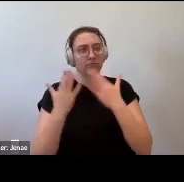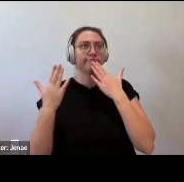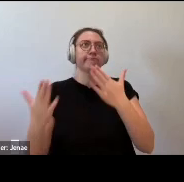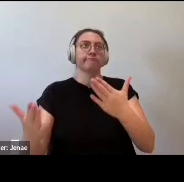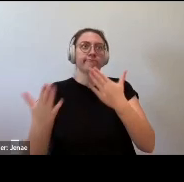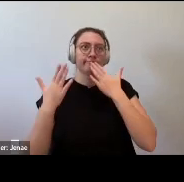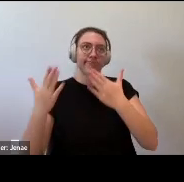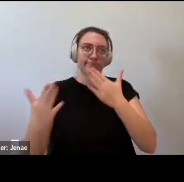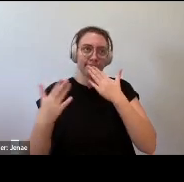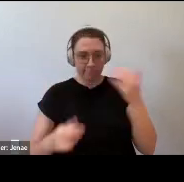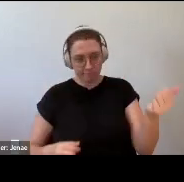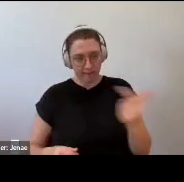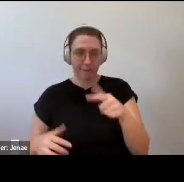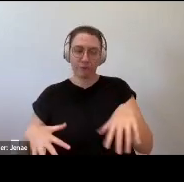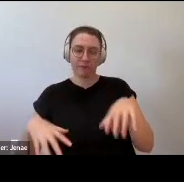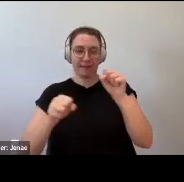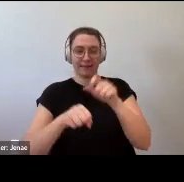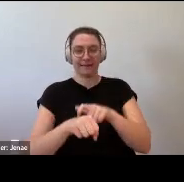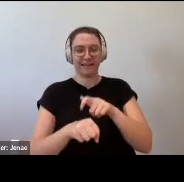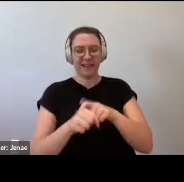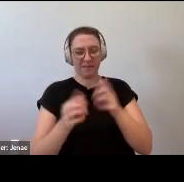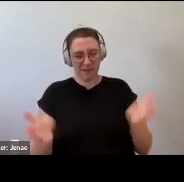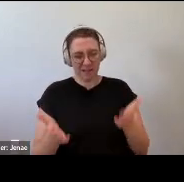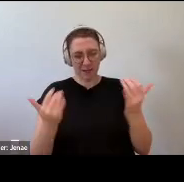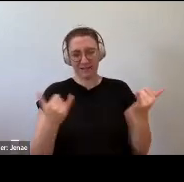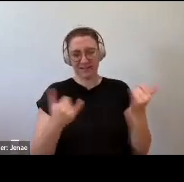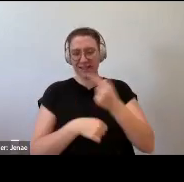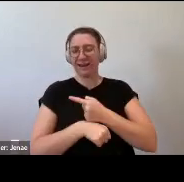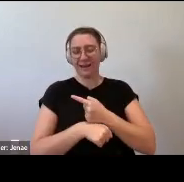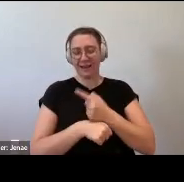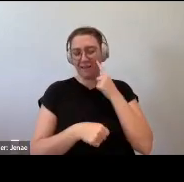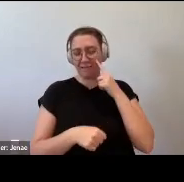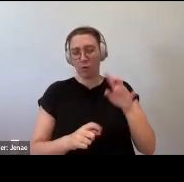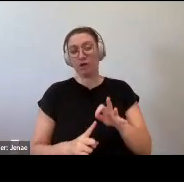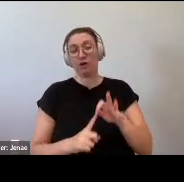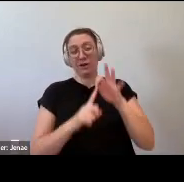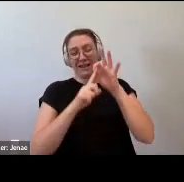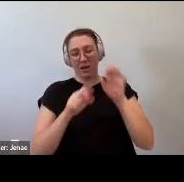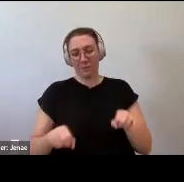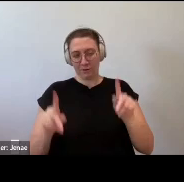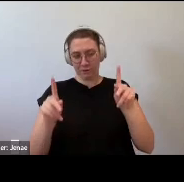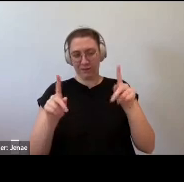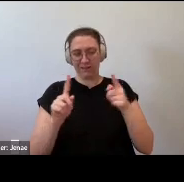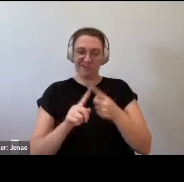todos por tomarse el tiempo para estar aquí hoy y aprovechar esta oportunidad única de colaborar con nosotros